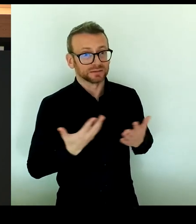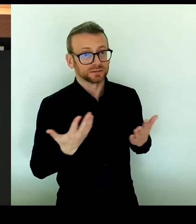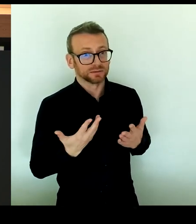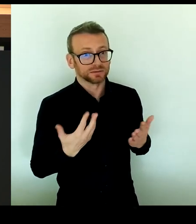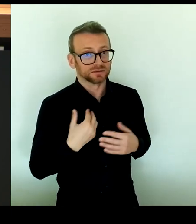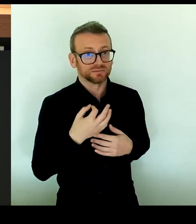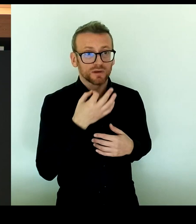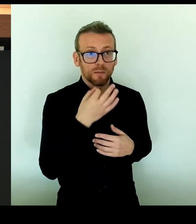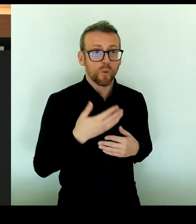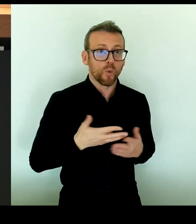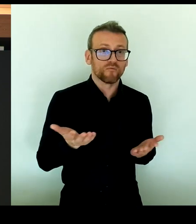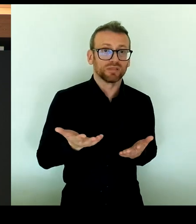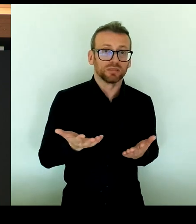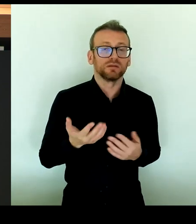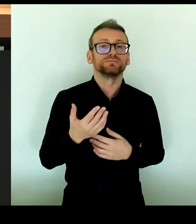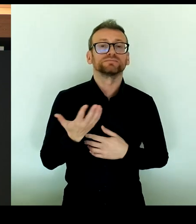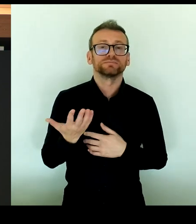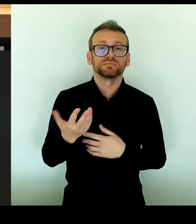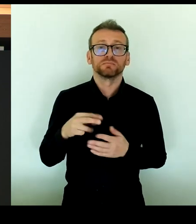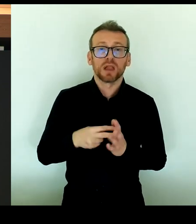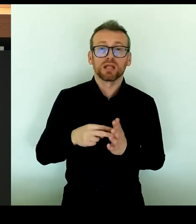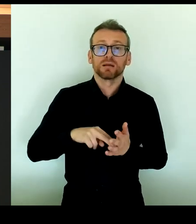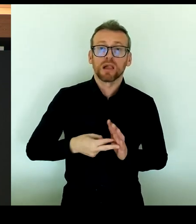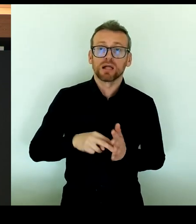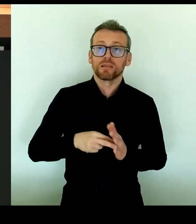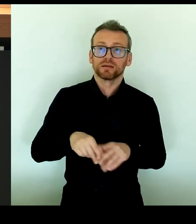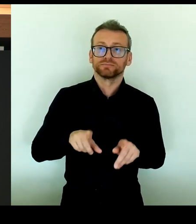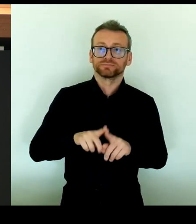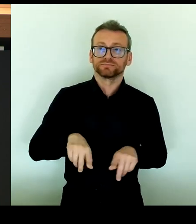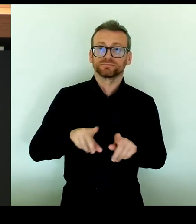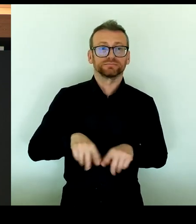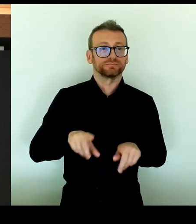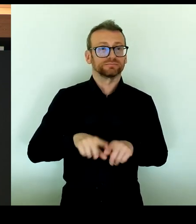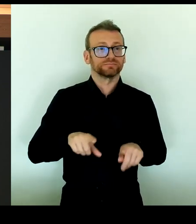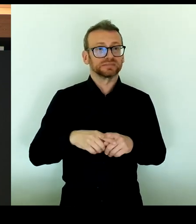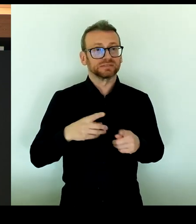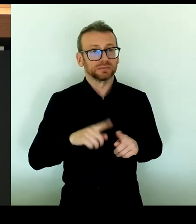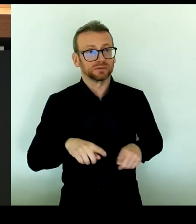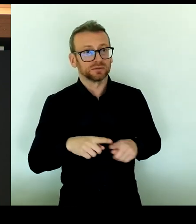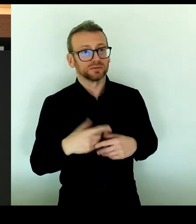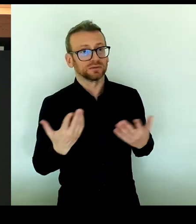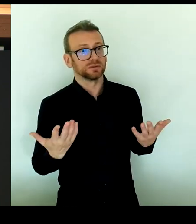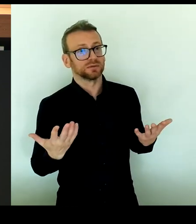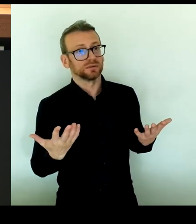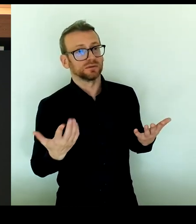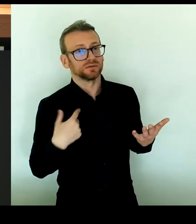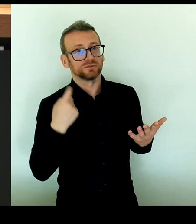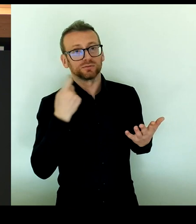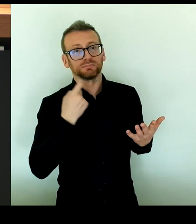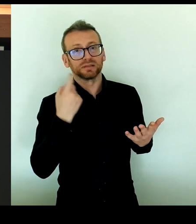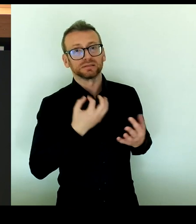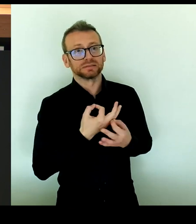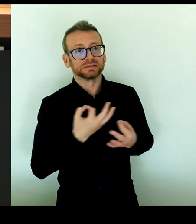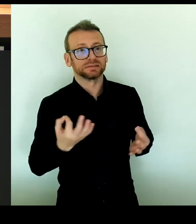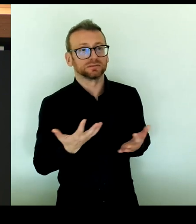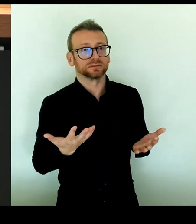Verbänden aus der Region aus dem Norden Pankows und zusammengesetzt und haben gesagt: Wir sind nicht gegen die Bebauung.